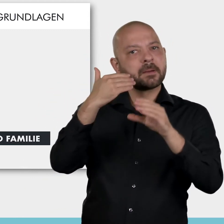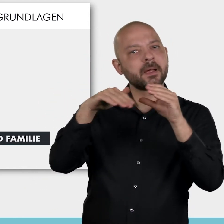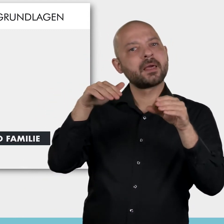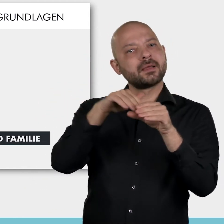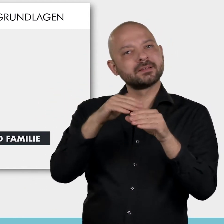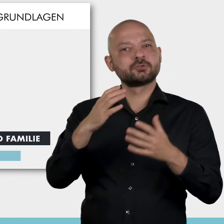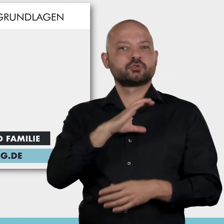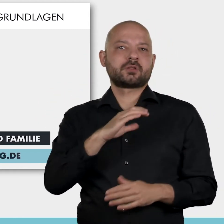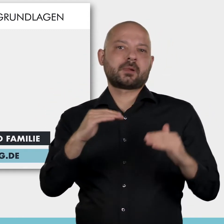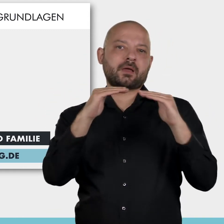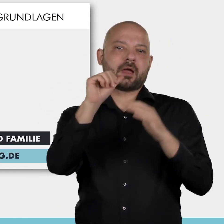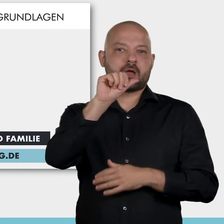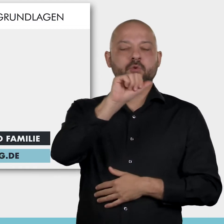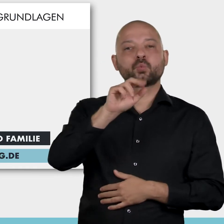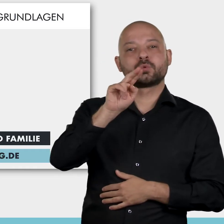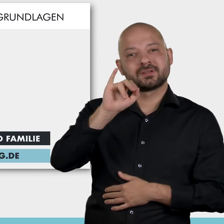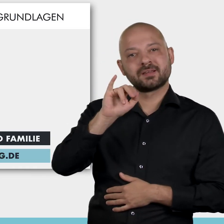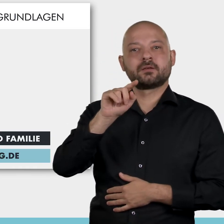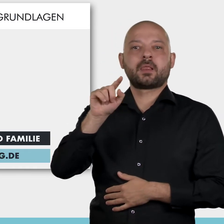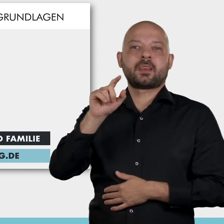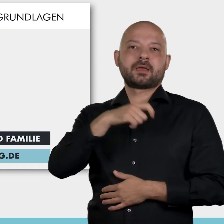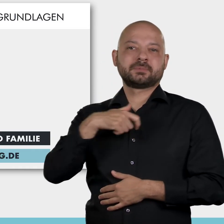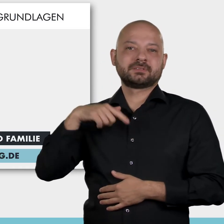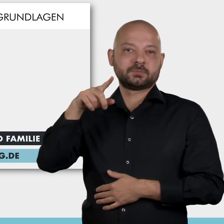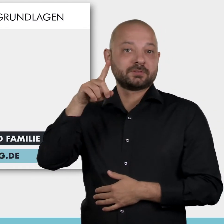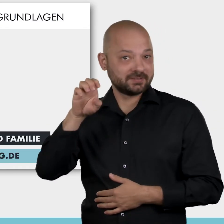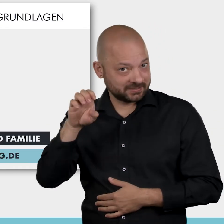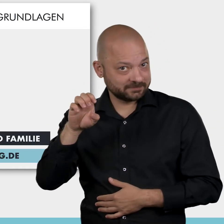unter chancengleichheit@uni-leipzig.de